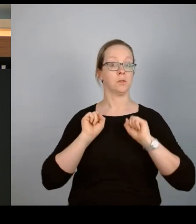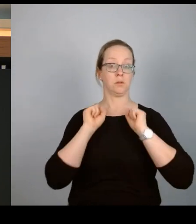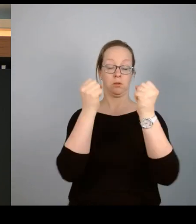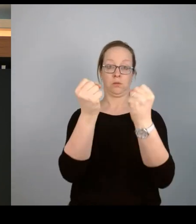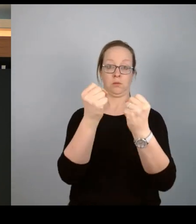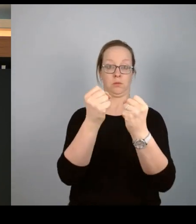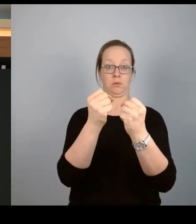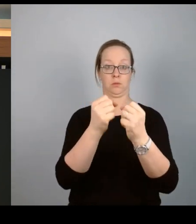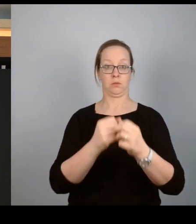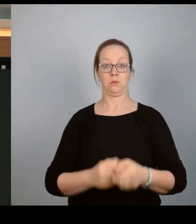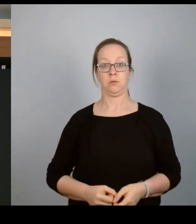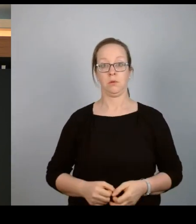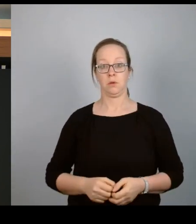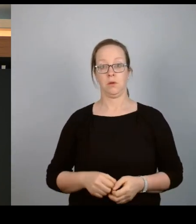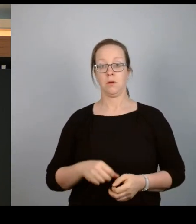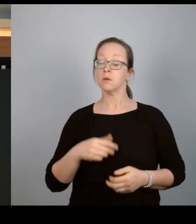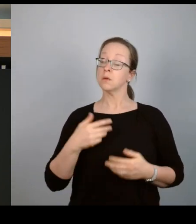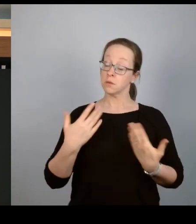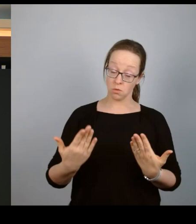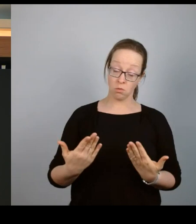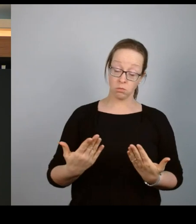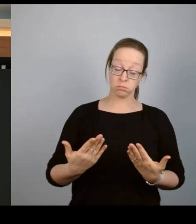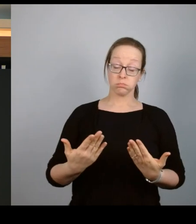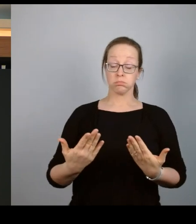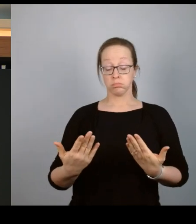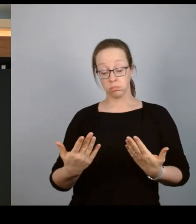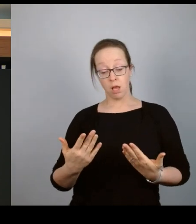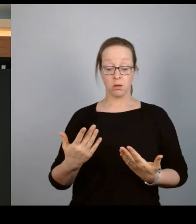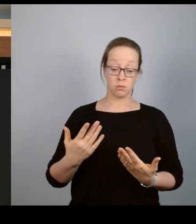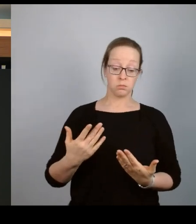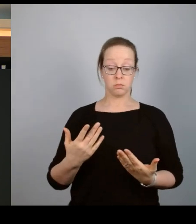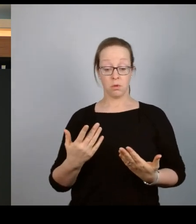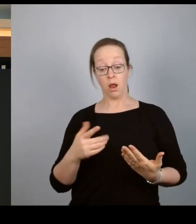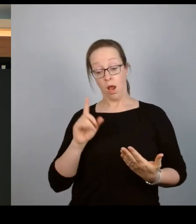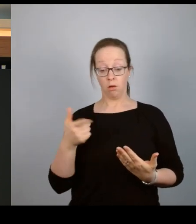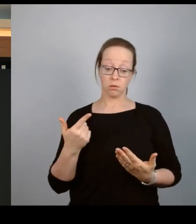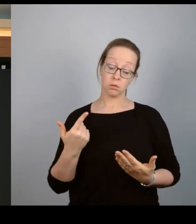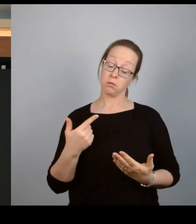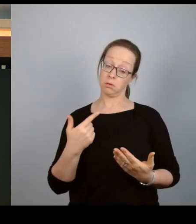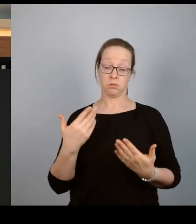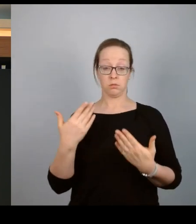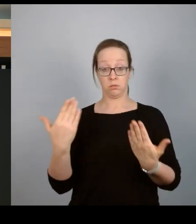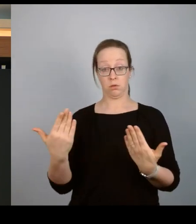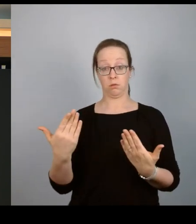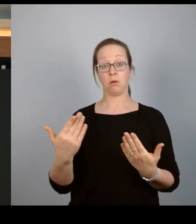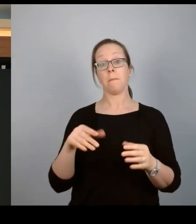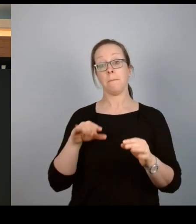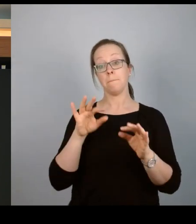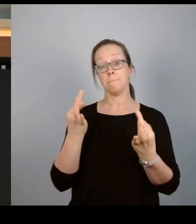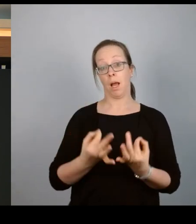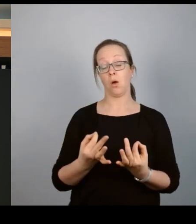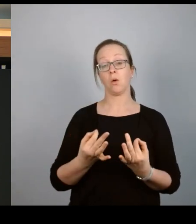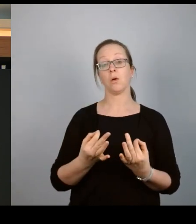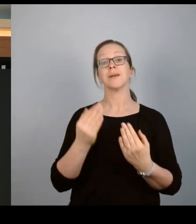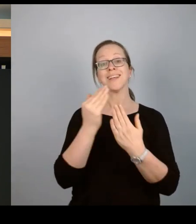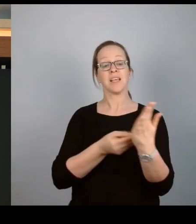einen Punkt herauszugreifen, der ein positives Beispiel dafür ist, wie fachliche Bedürfnisse mit dem Datenschutz zusammengebracht